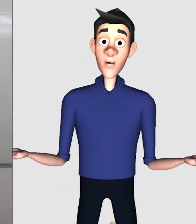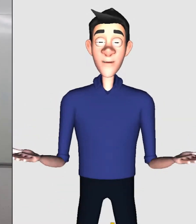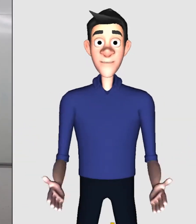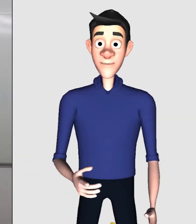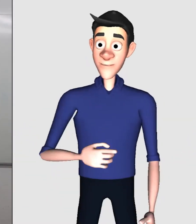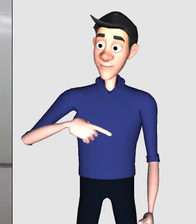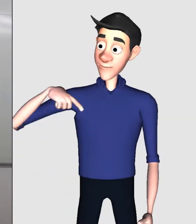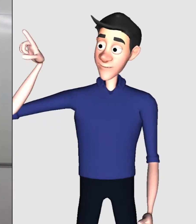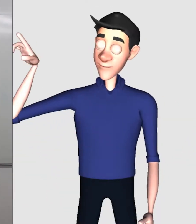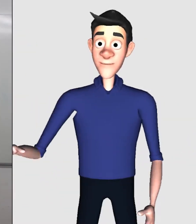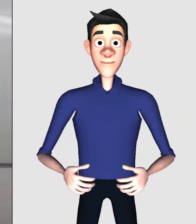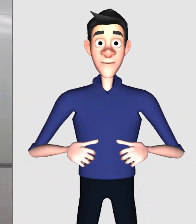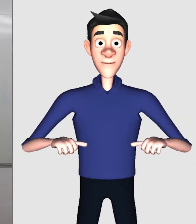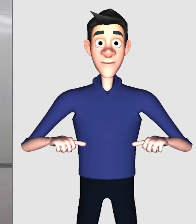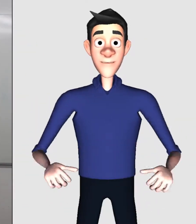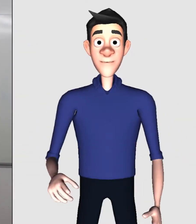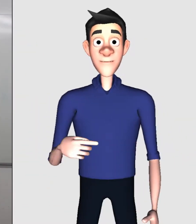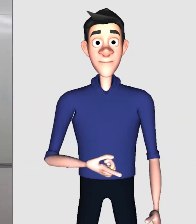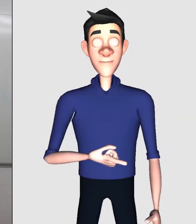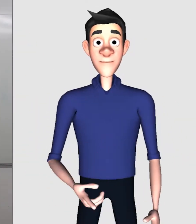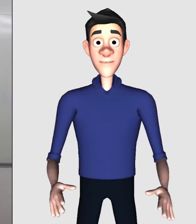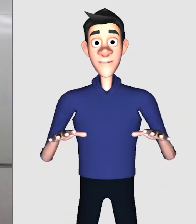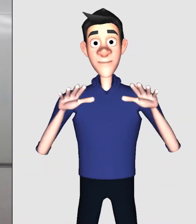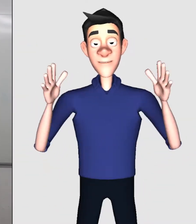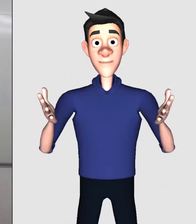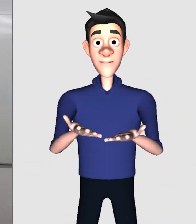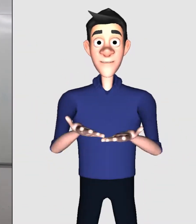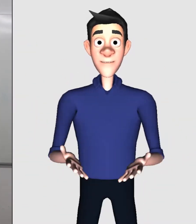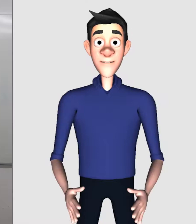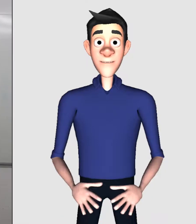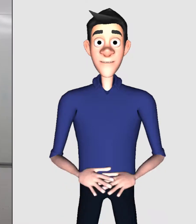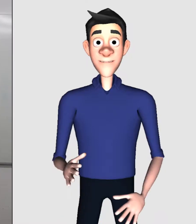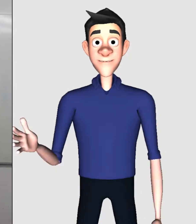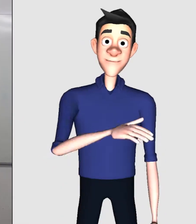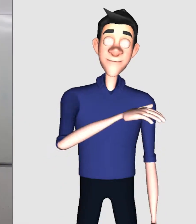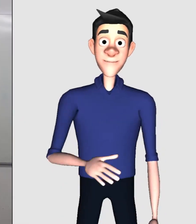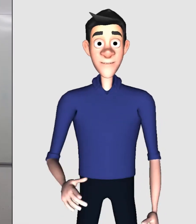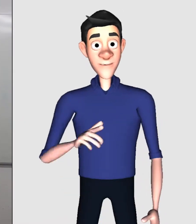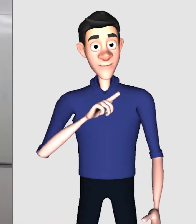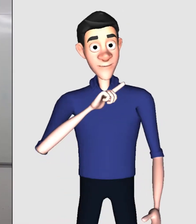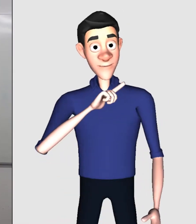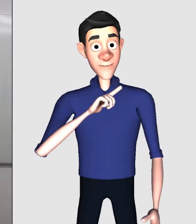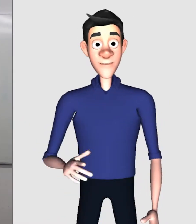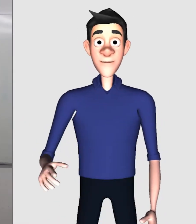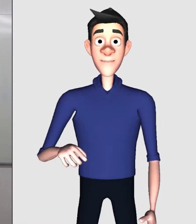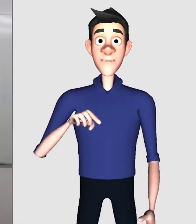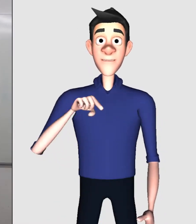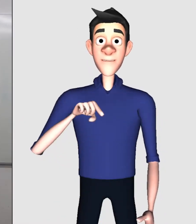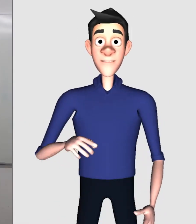que a constante elástica dessa mola vezes o x zero, que é o quanto ela vai deformar